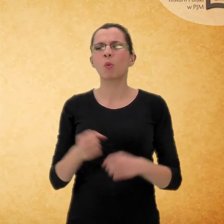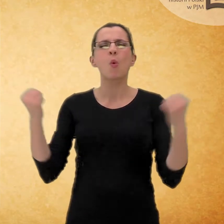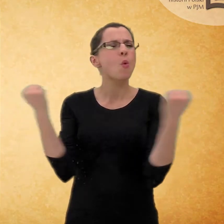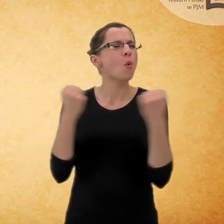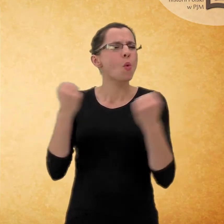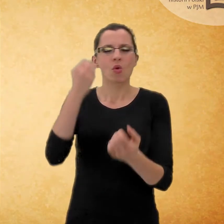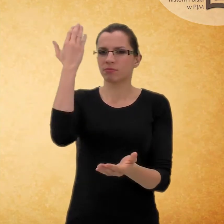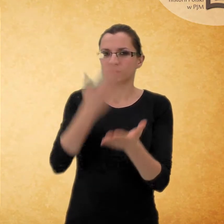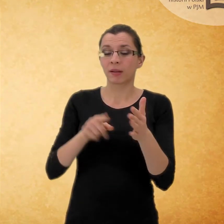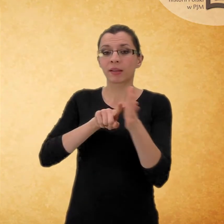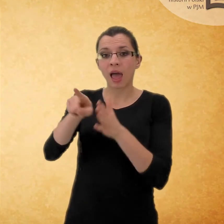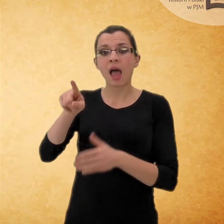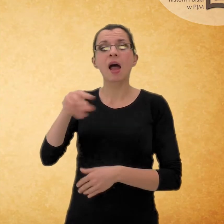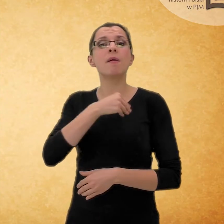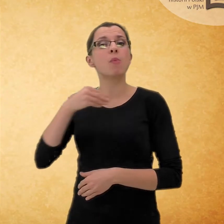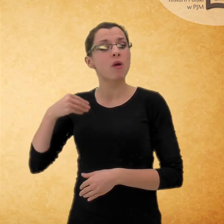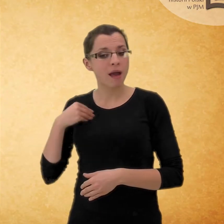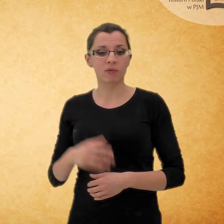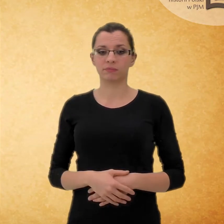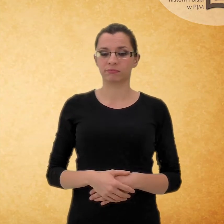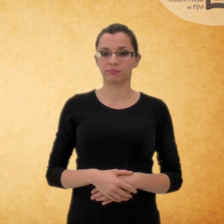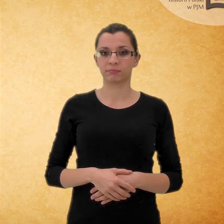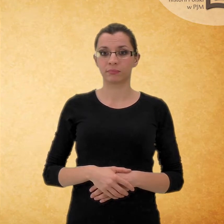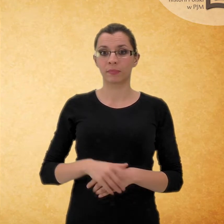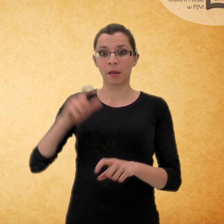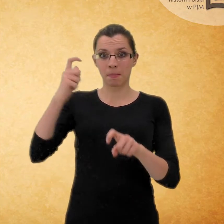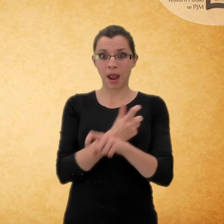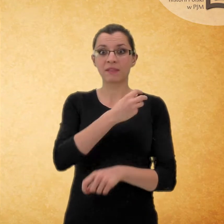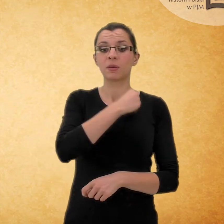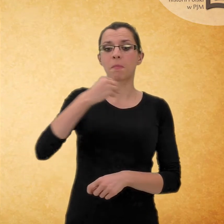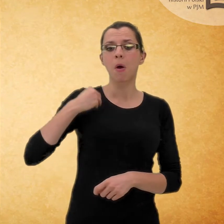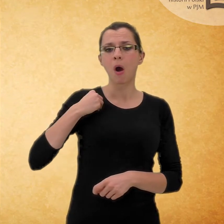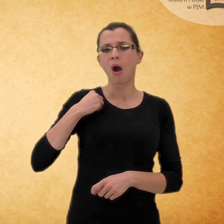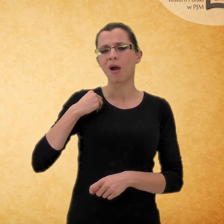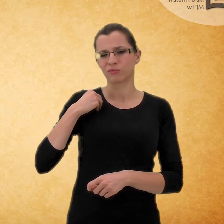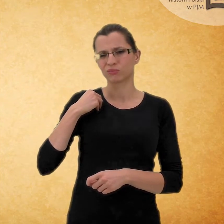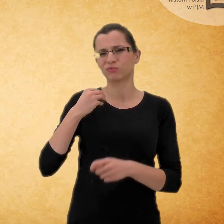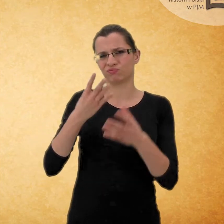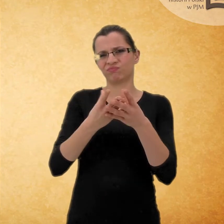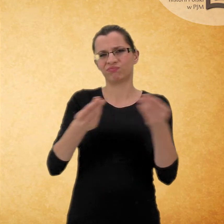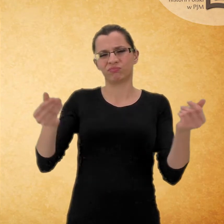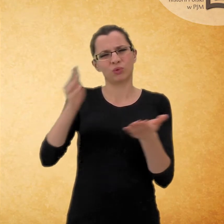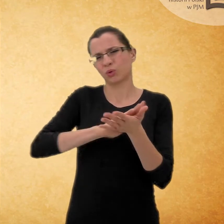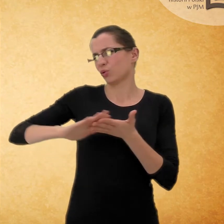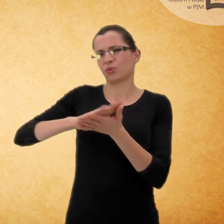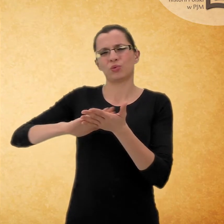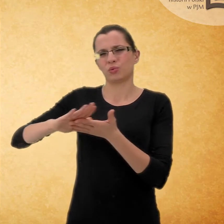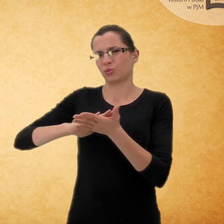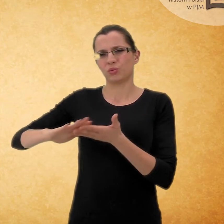To była wielka klęska. Państwo polskie przestało istnieć.